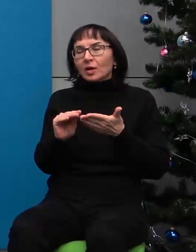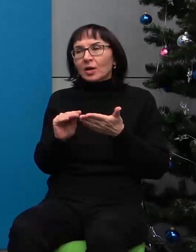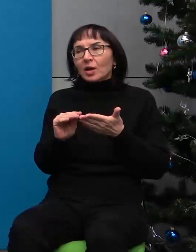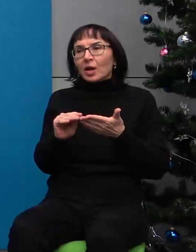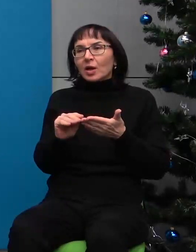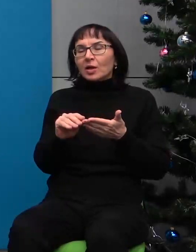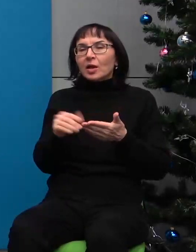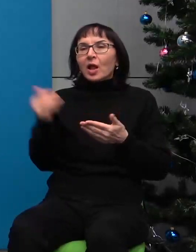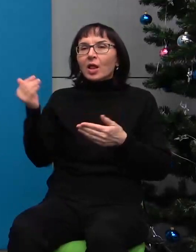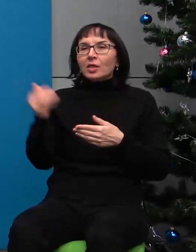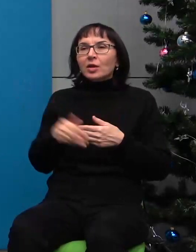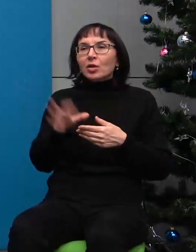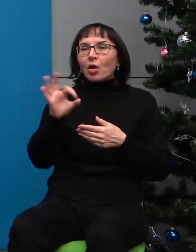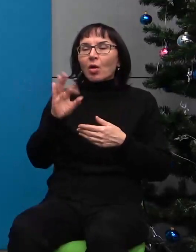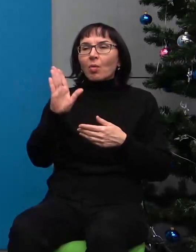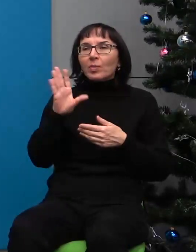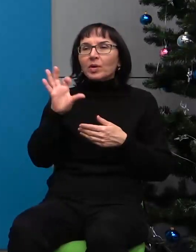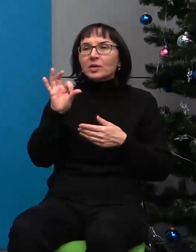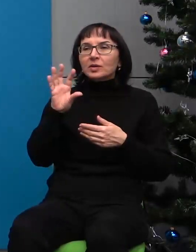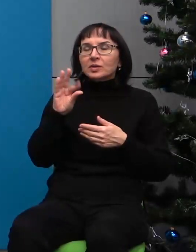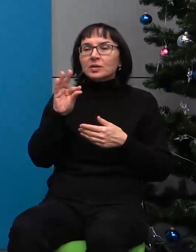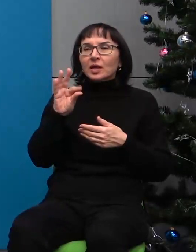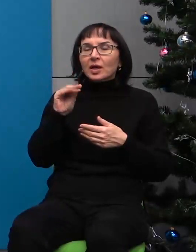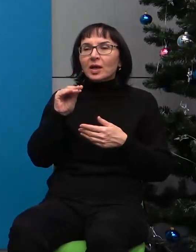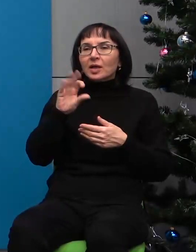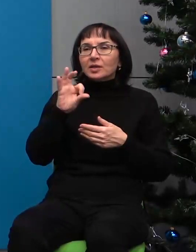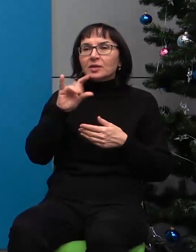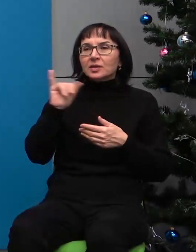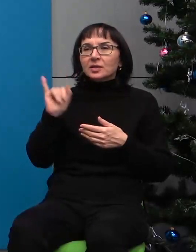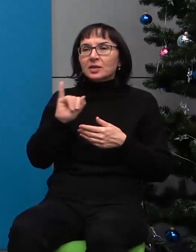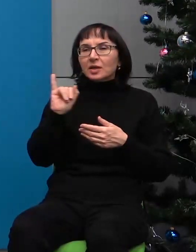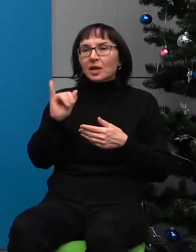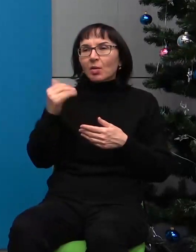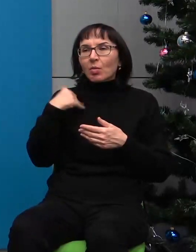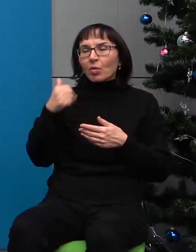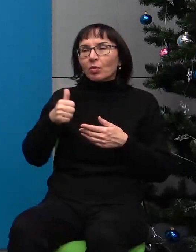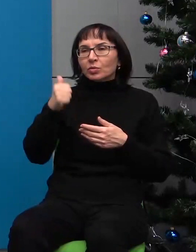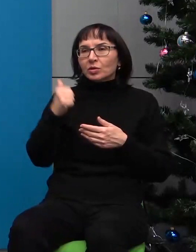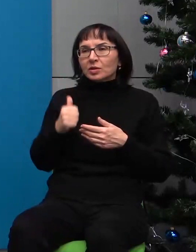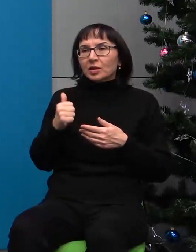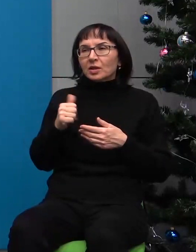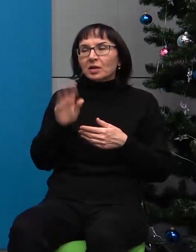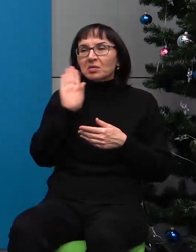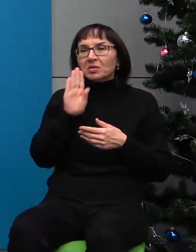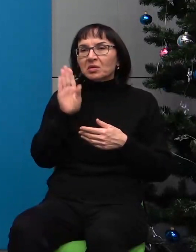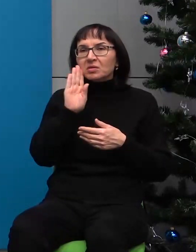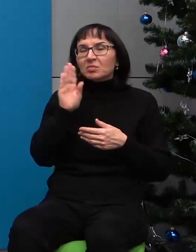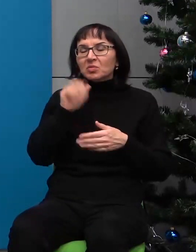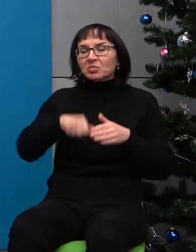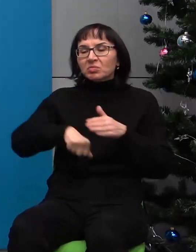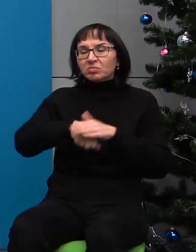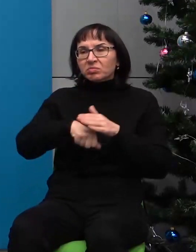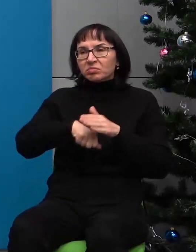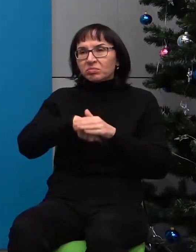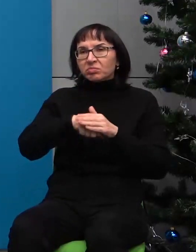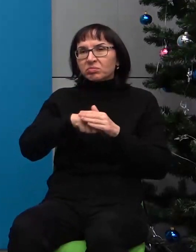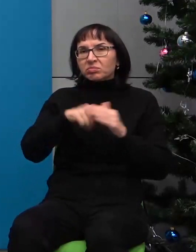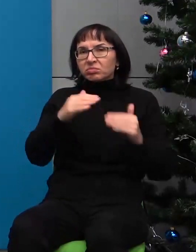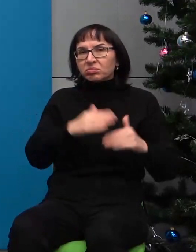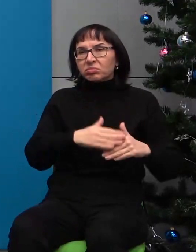na drodze, ale ja niczego nie żałuję. Tak jakby piłkarz nagle trafił gdzieś tam do jakiejś Ligii Arabskiej III